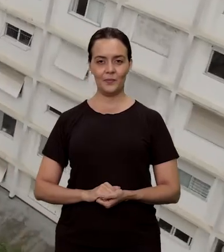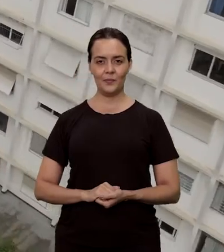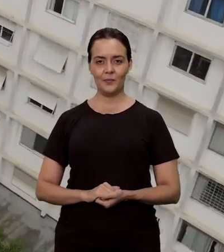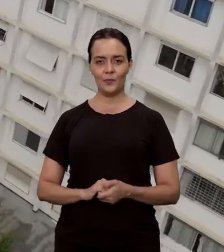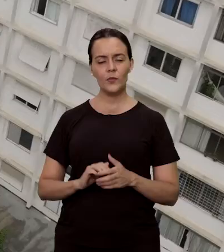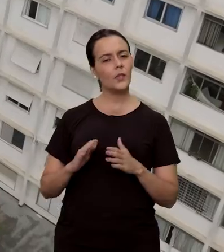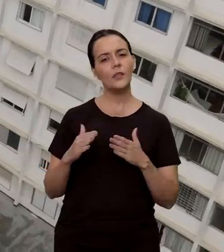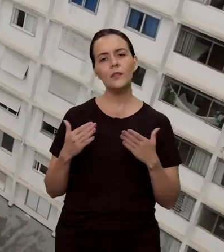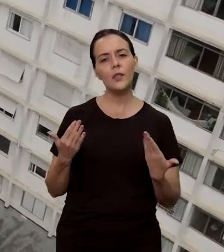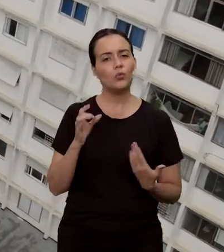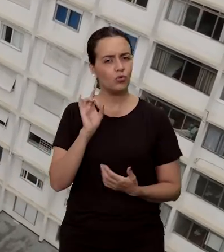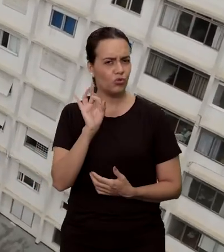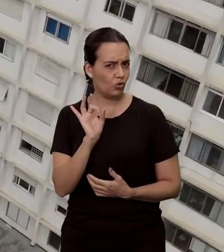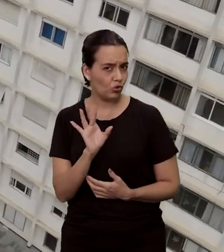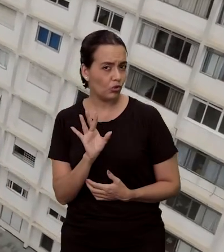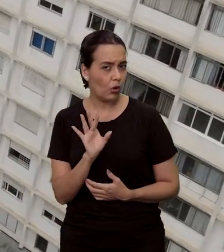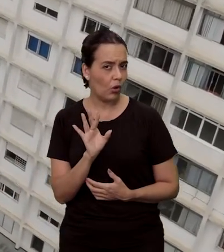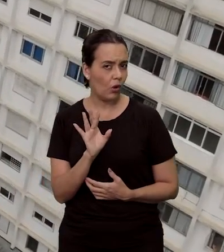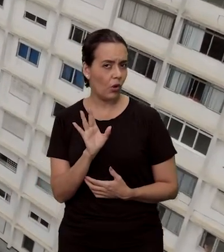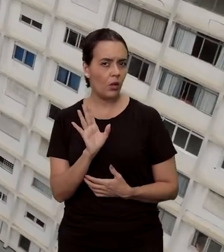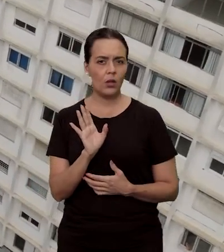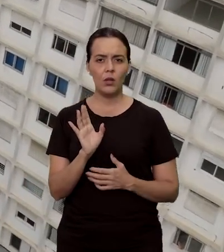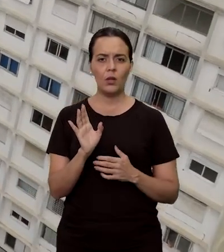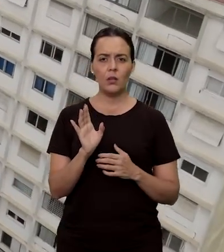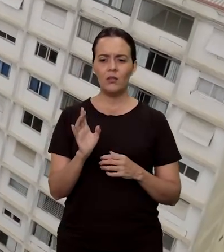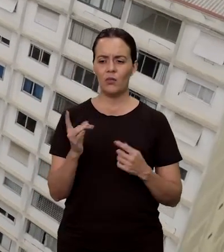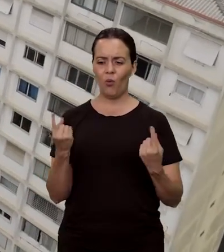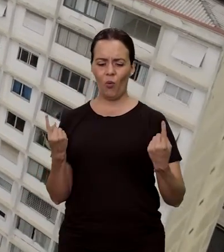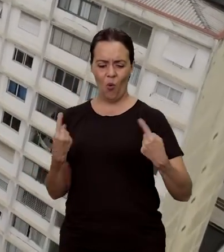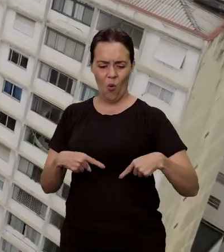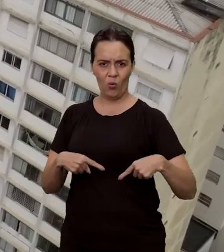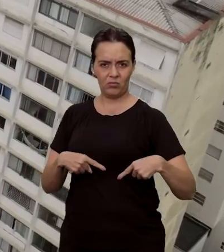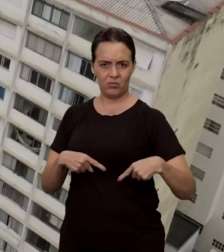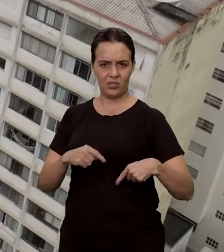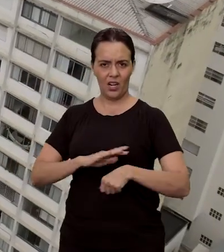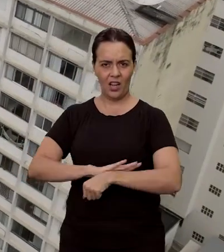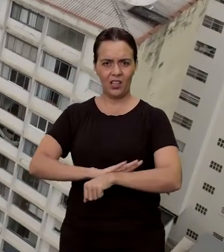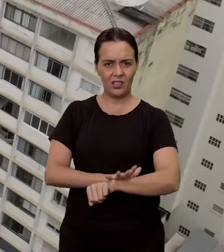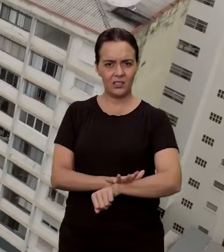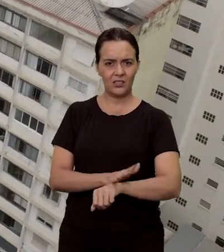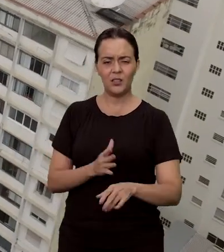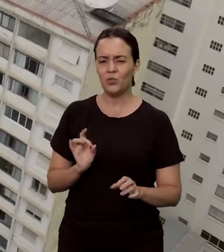[Djamila] Então, não basta, somente a oposição ao racismo, vai dizer a Bell Hooks.